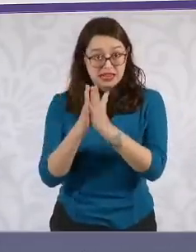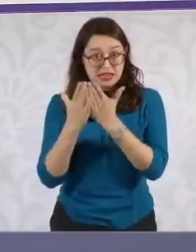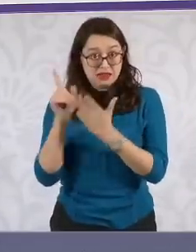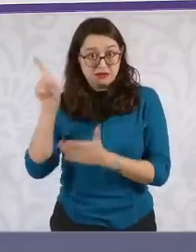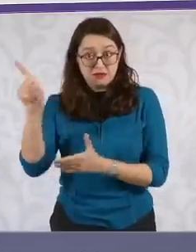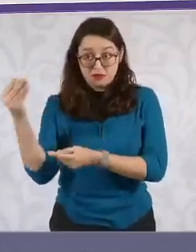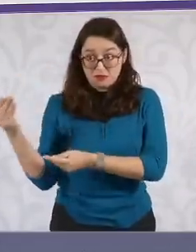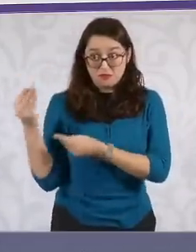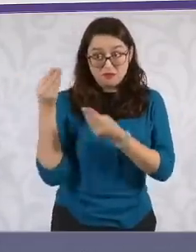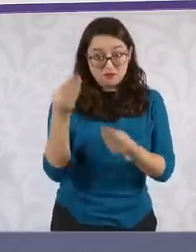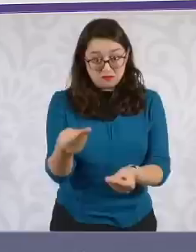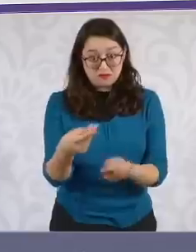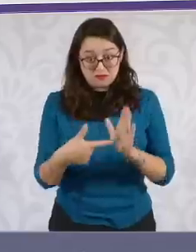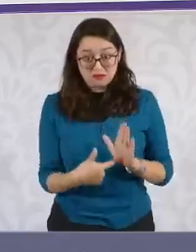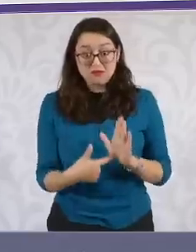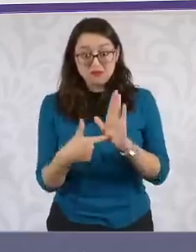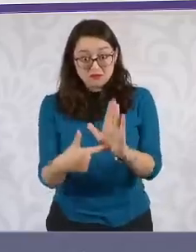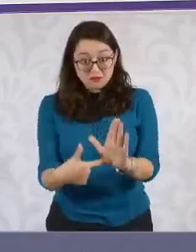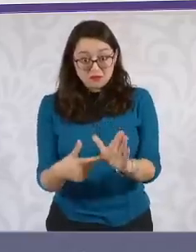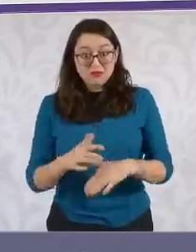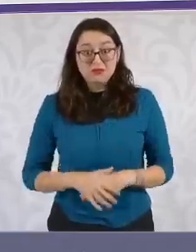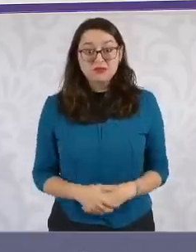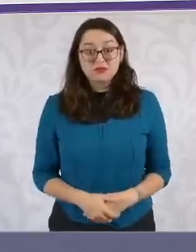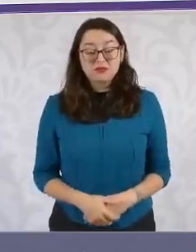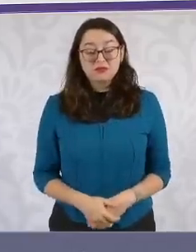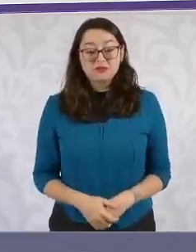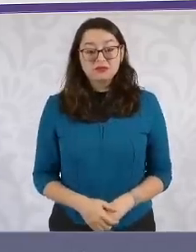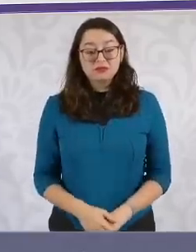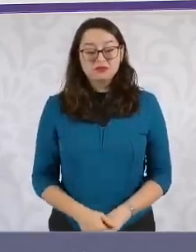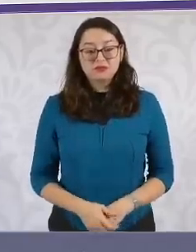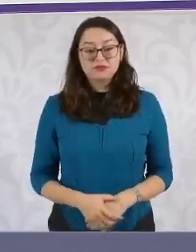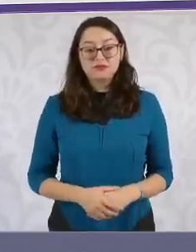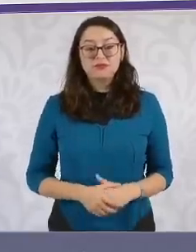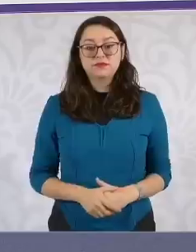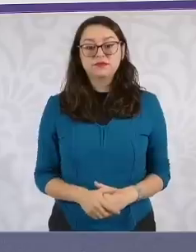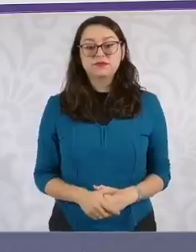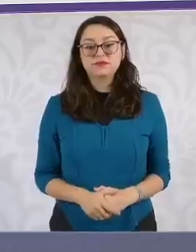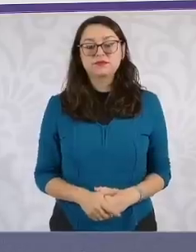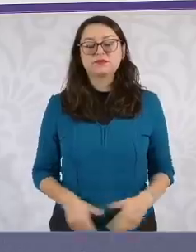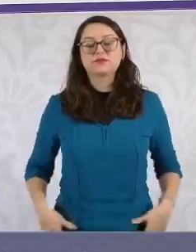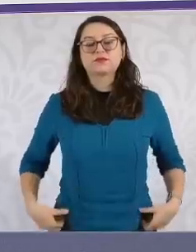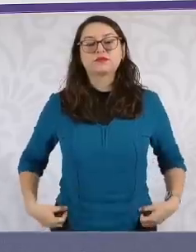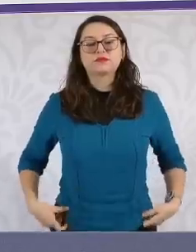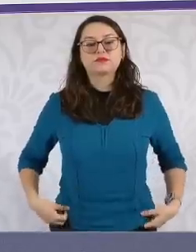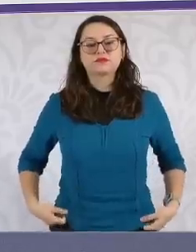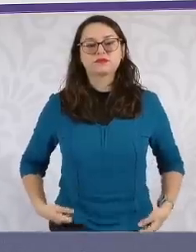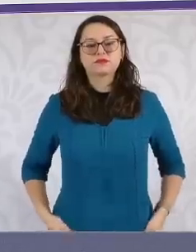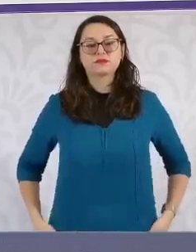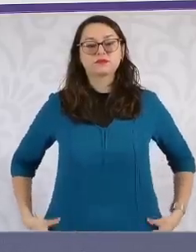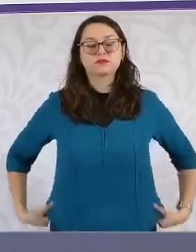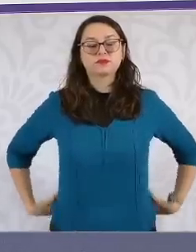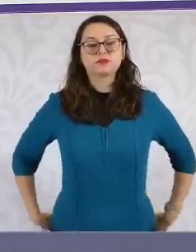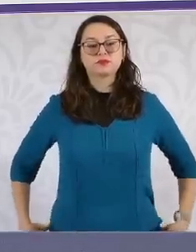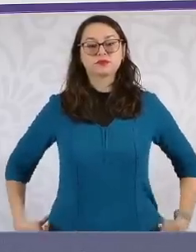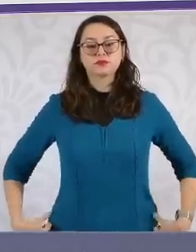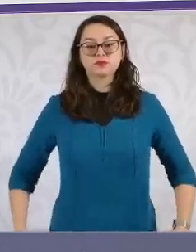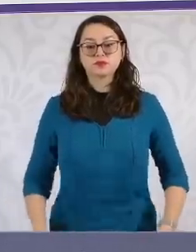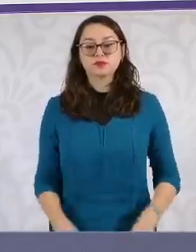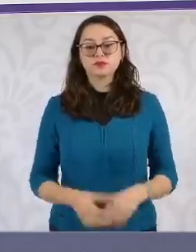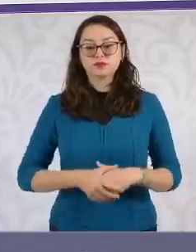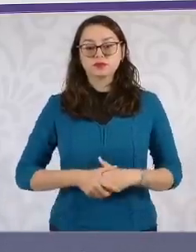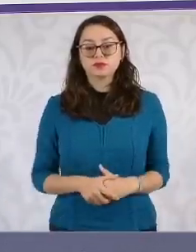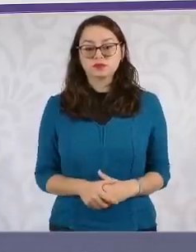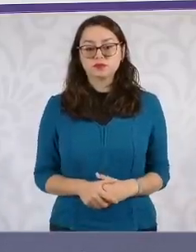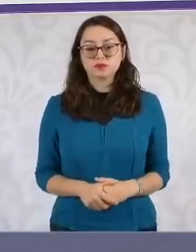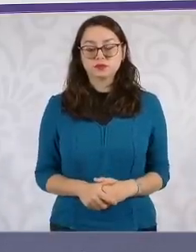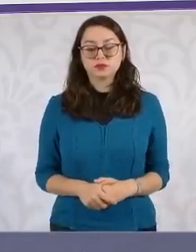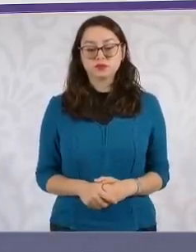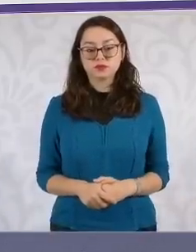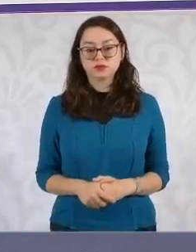dice la relación de fuerza Bueno vamos a ver se trataba del papel decisivo que